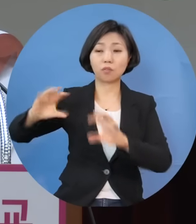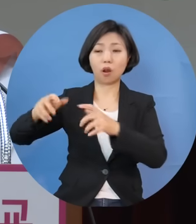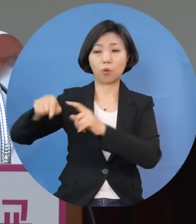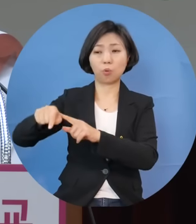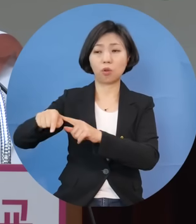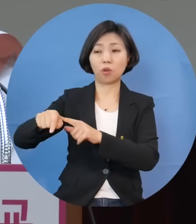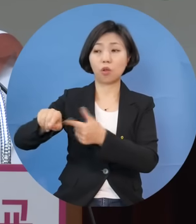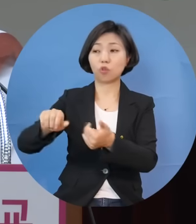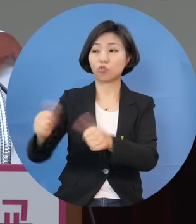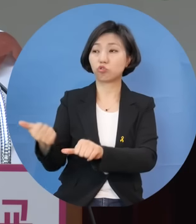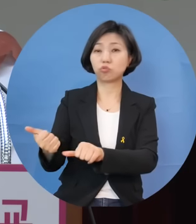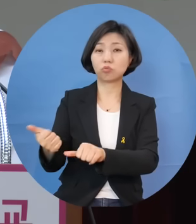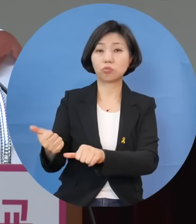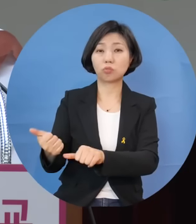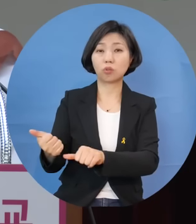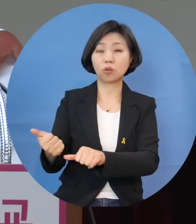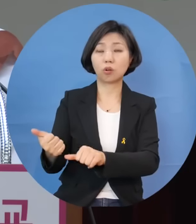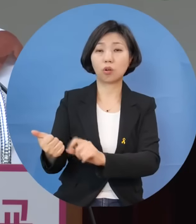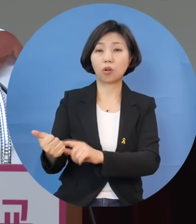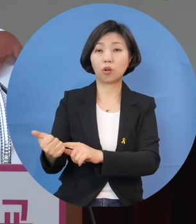그 사람이 죽는다고 슬퍼요, 안 슬퍼요? (청중 웃음)